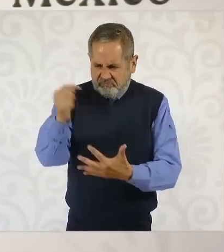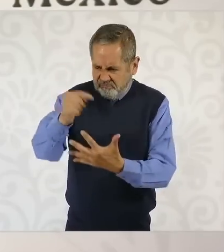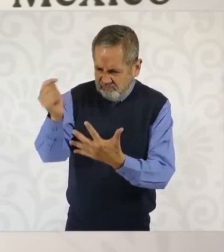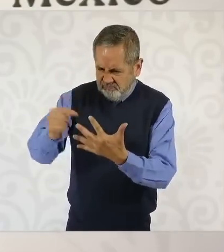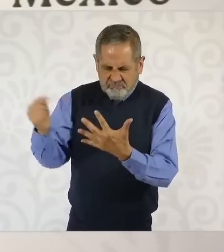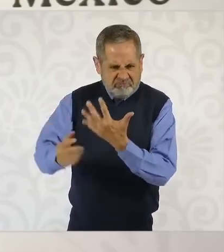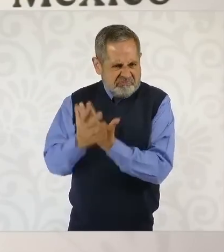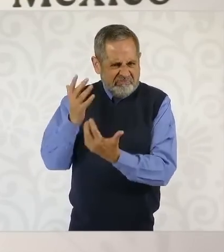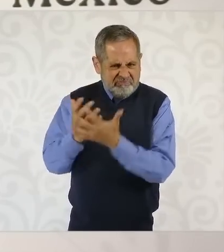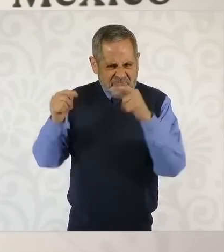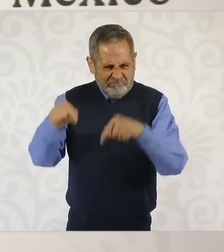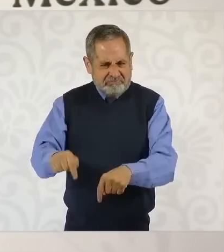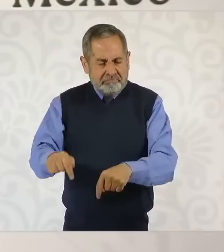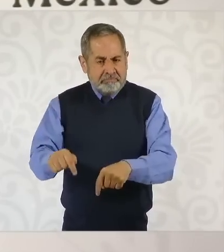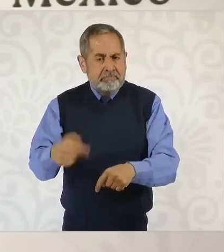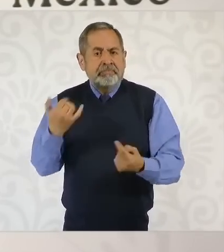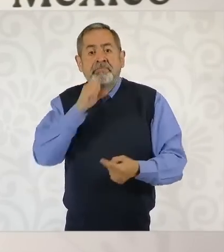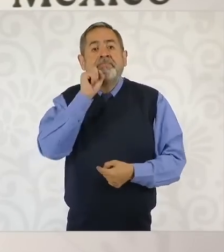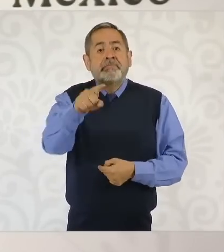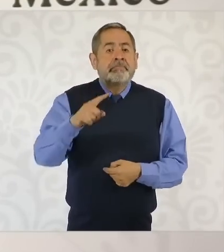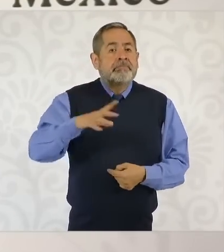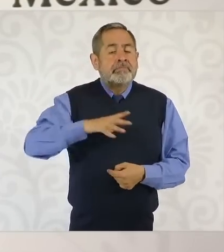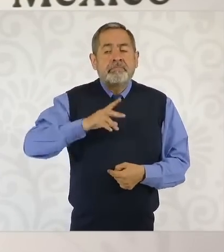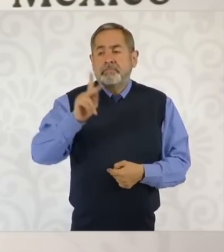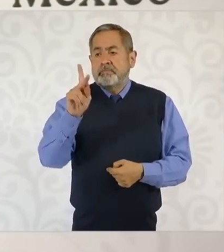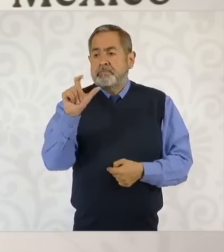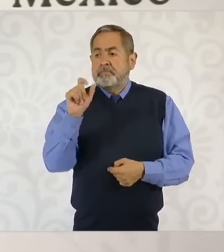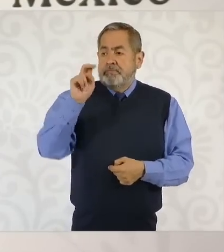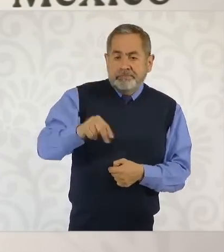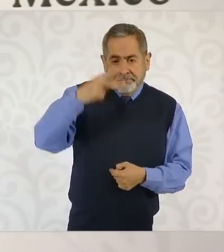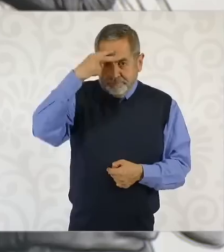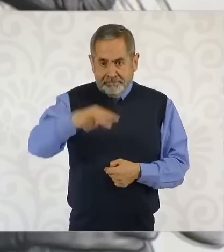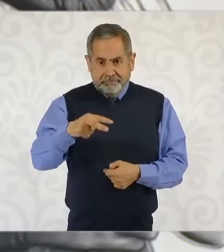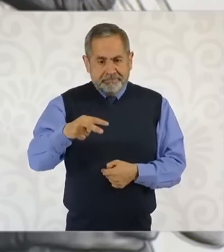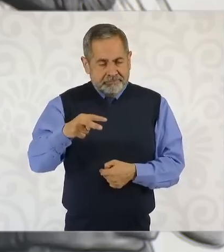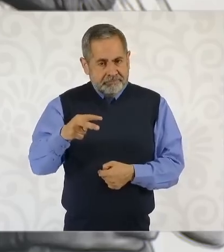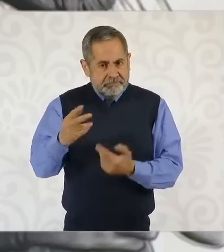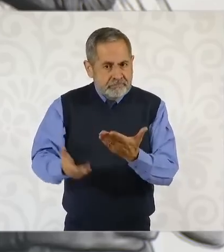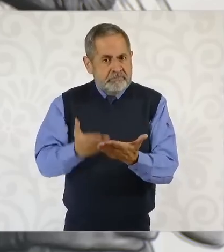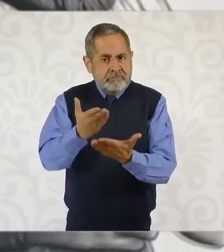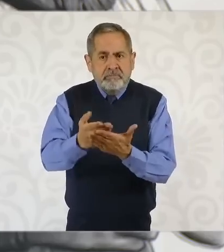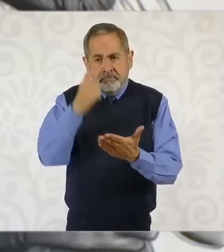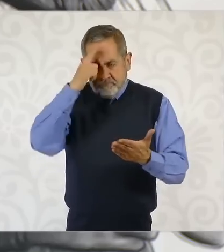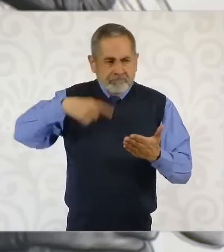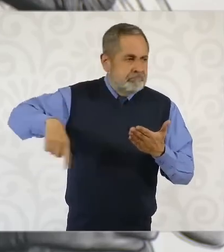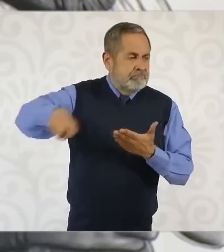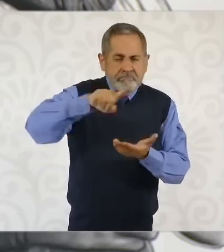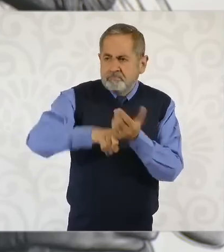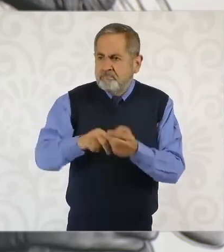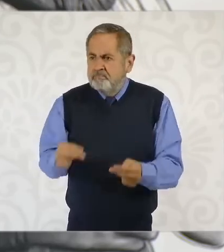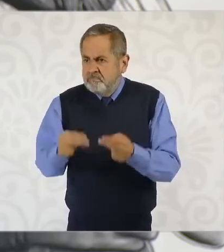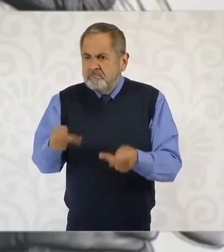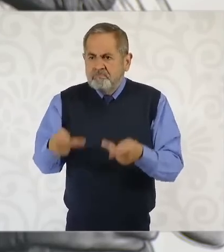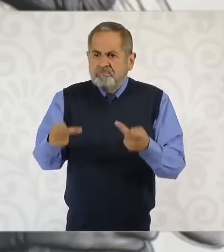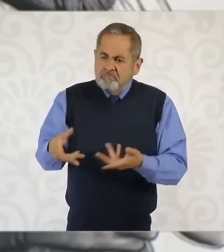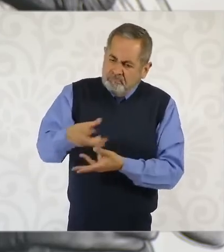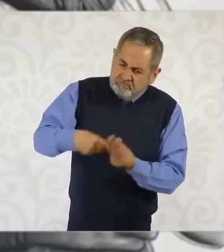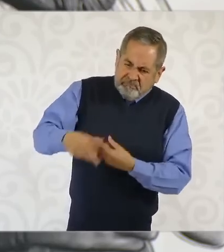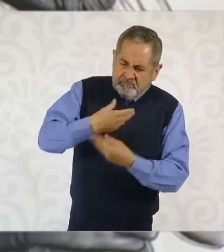el plan México para fortalecer la inversión para el mercado interno fuimos capaces en los